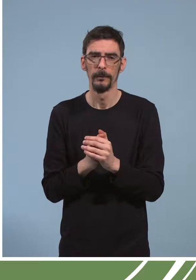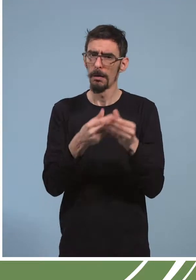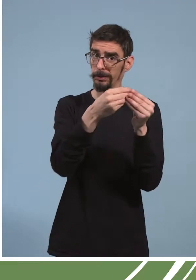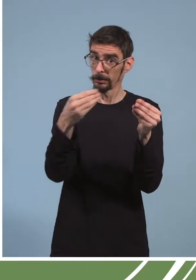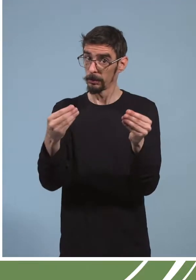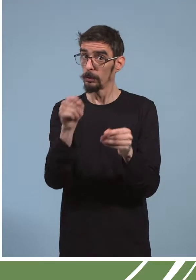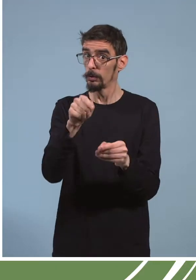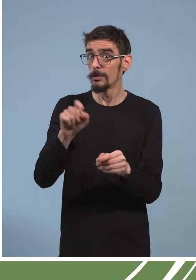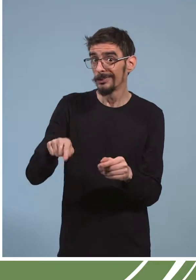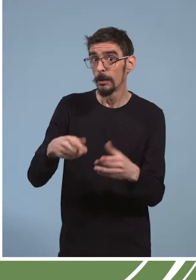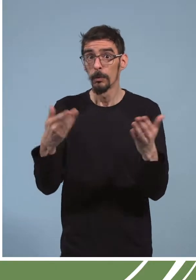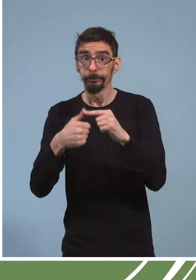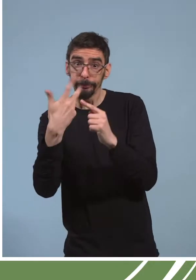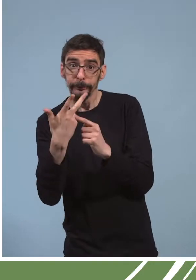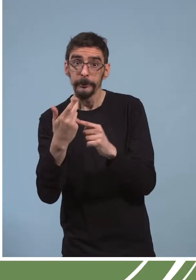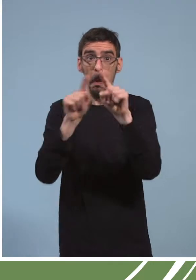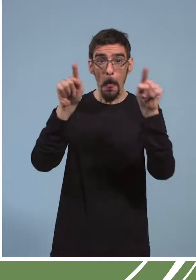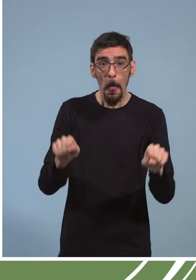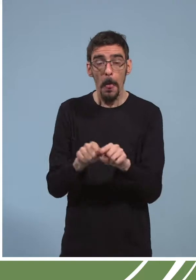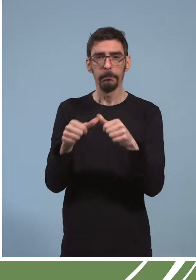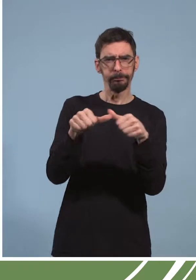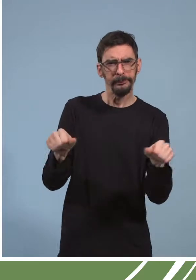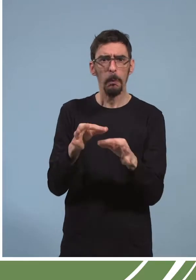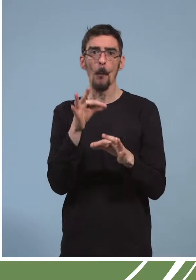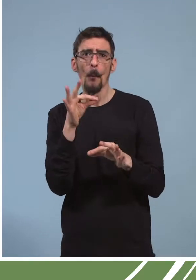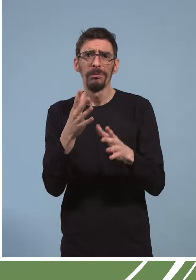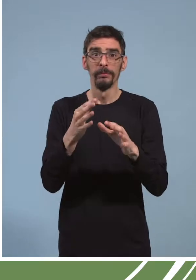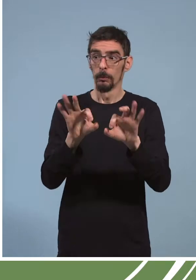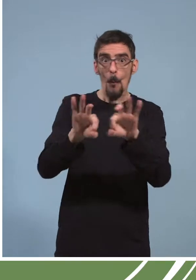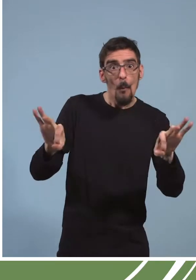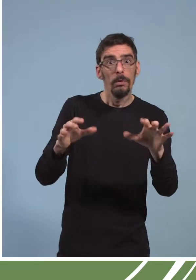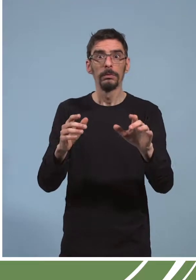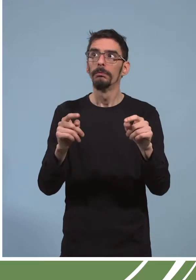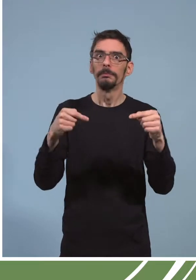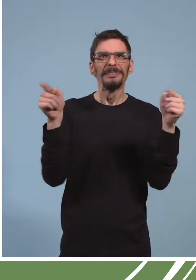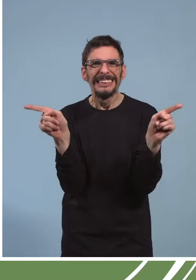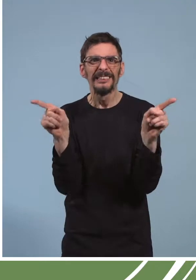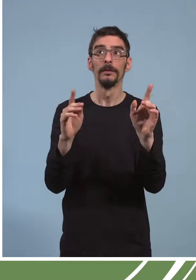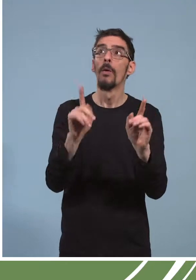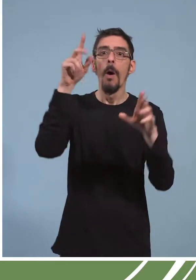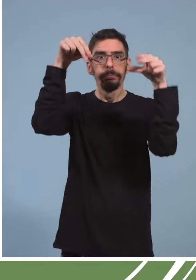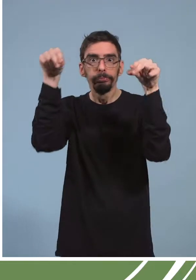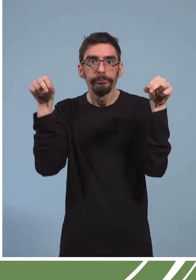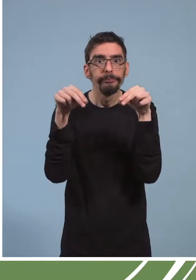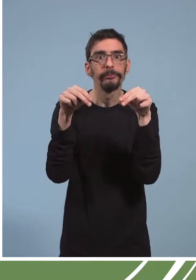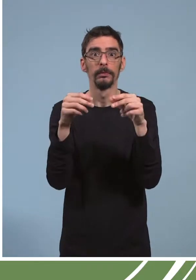Du brauchst dafür Bastelmaterialien wie Papier, Klebeband, Strohhalme, Kartonröhren, Holzspieße und Wäscheklammern.